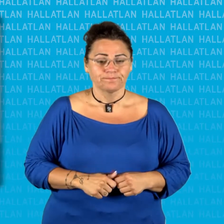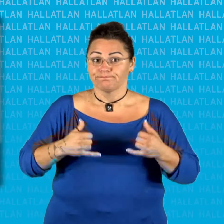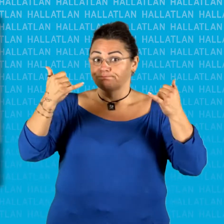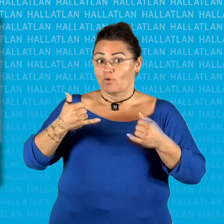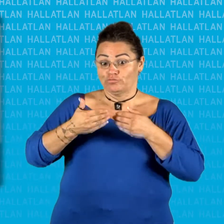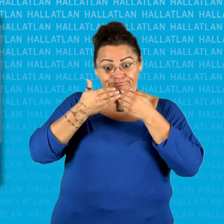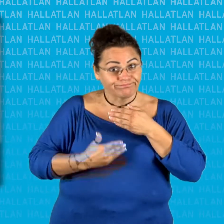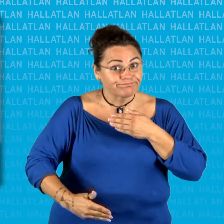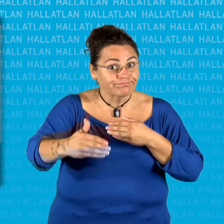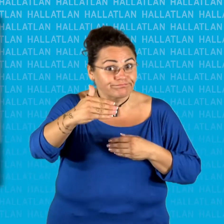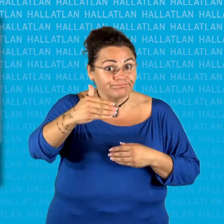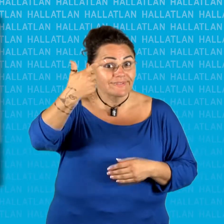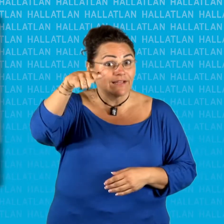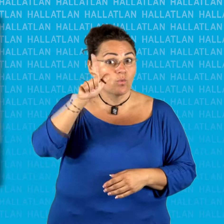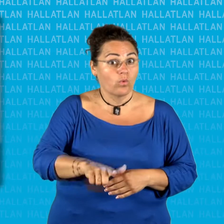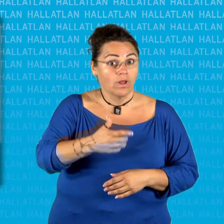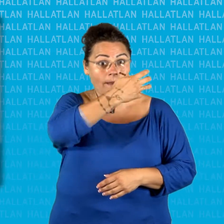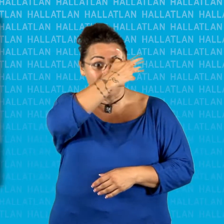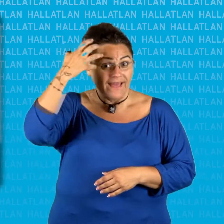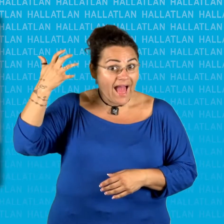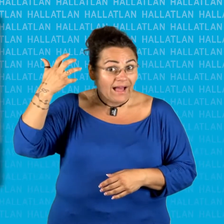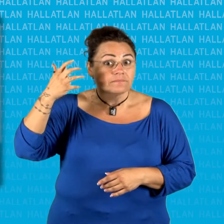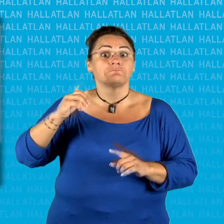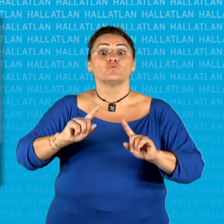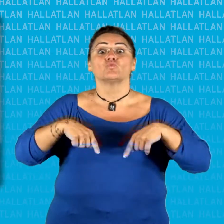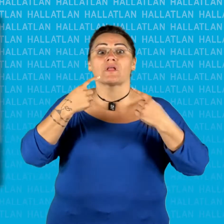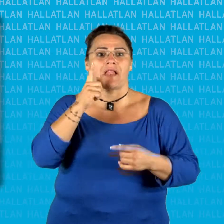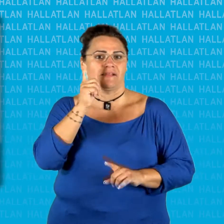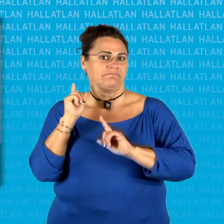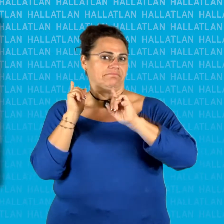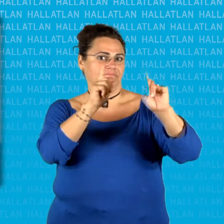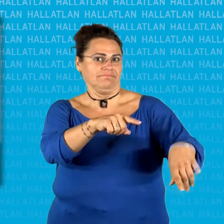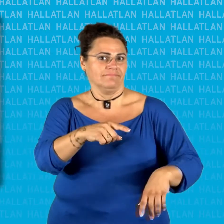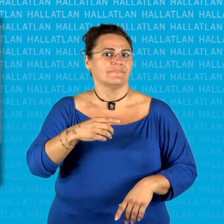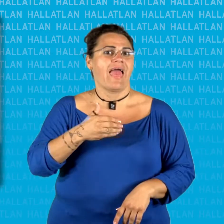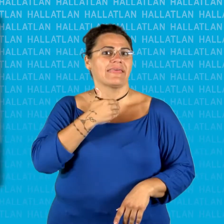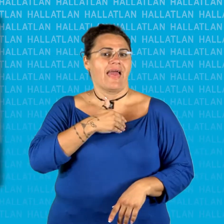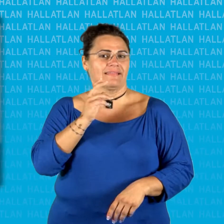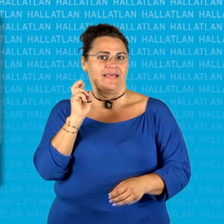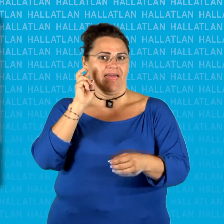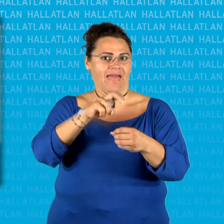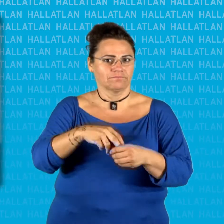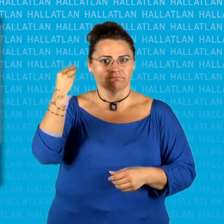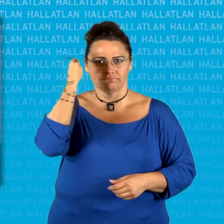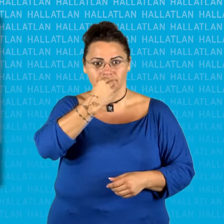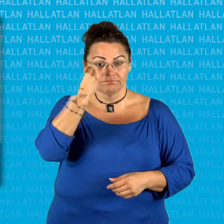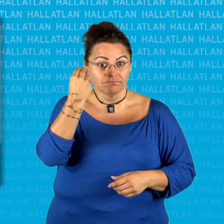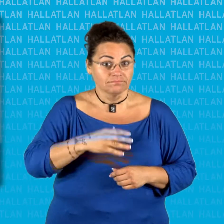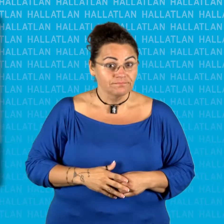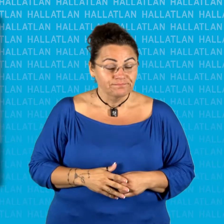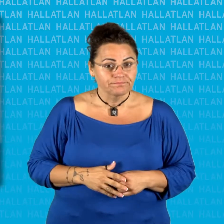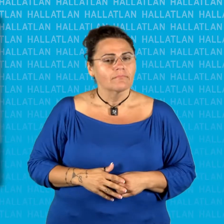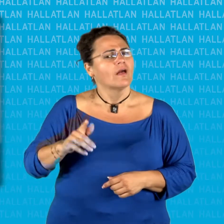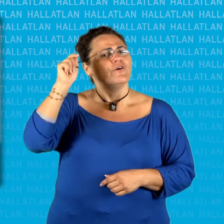a két hónapos nyári szünet után megkezdi egyetemi tanulmányait.